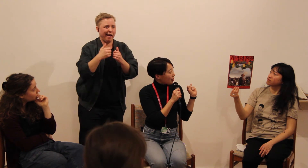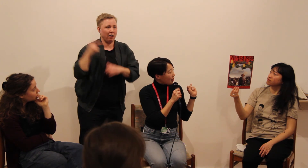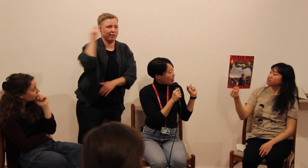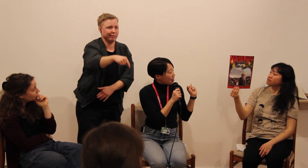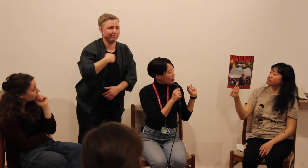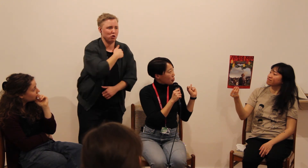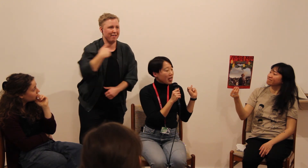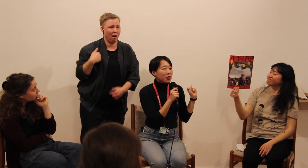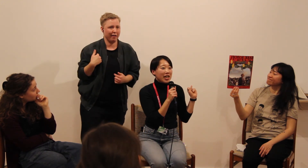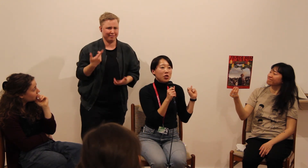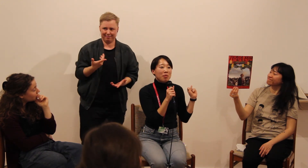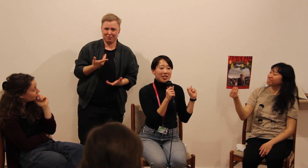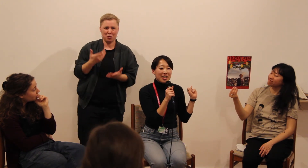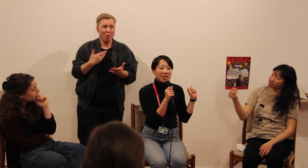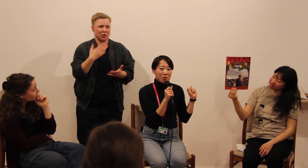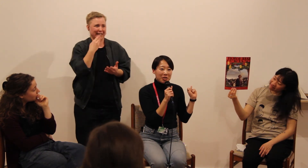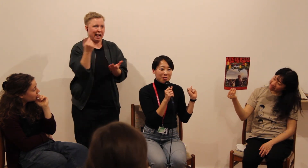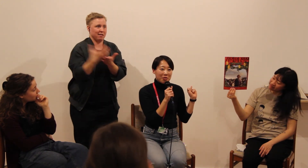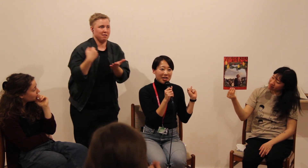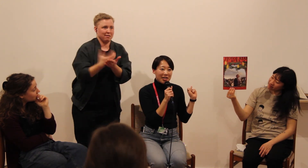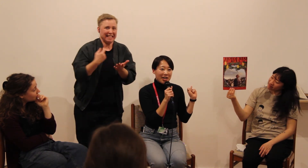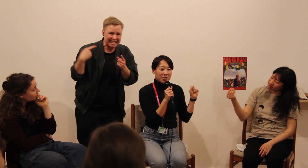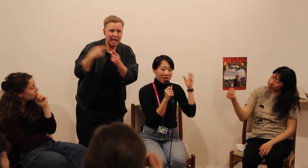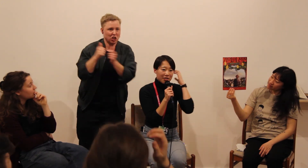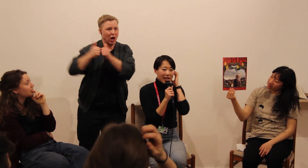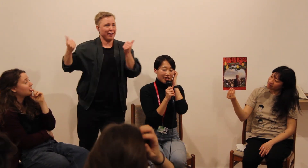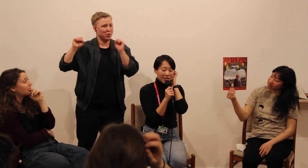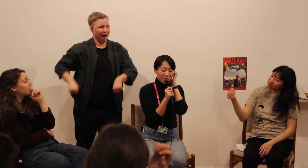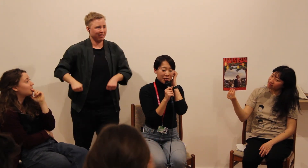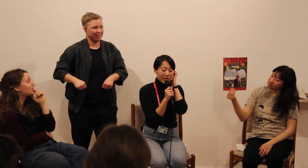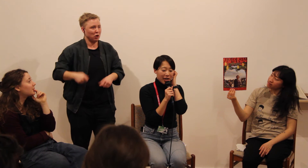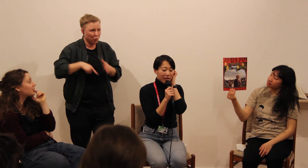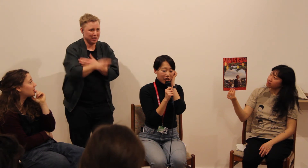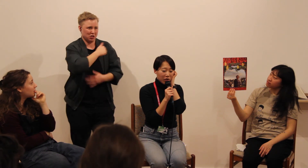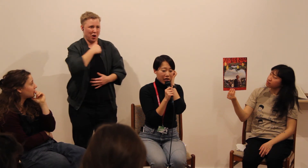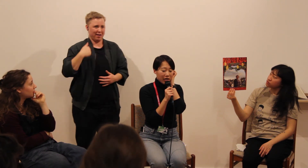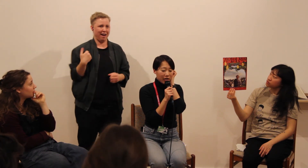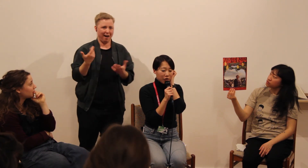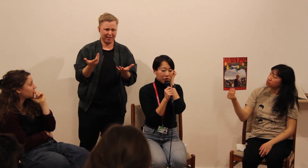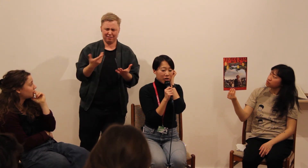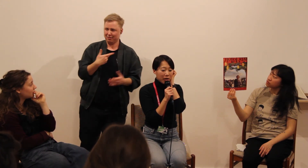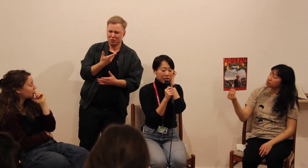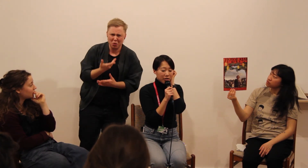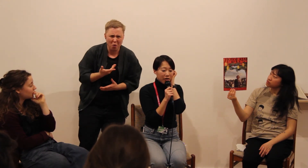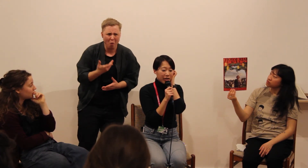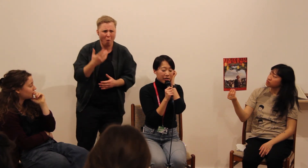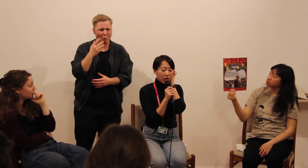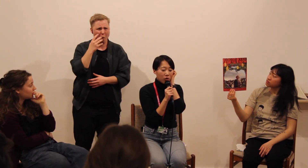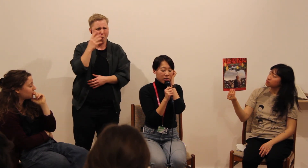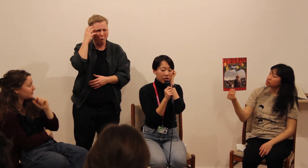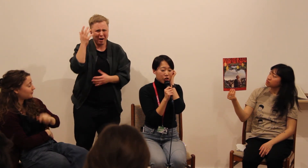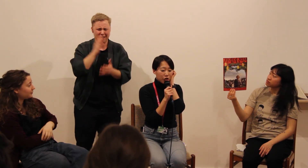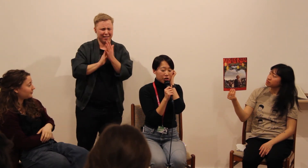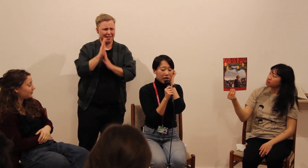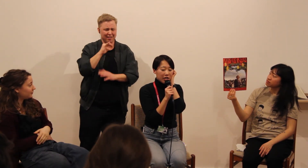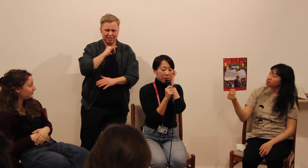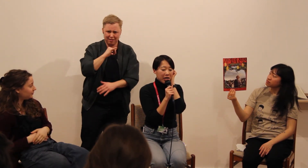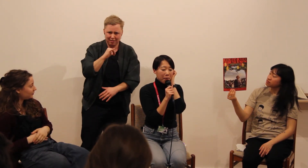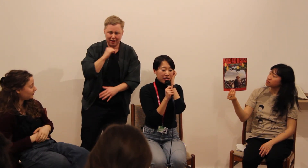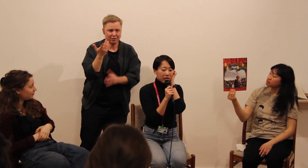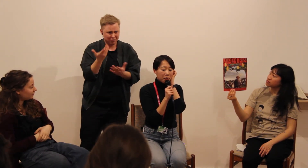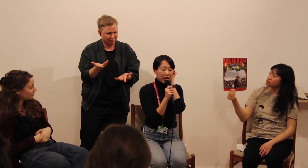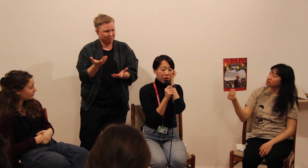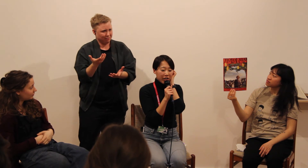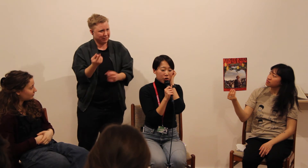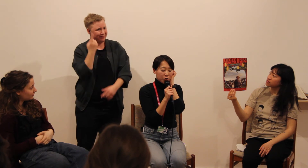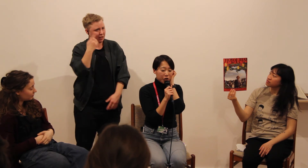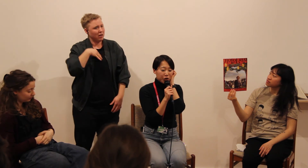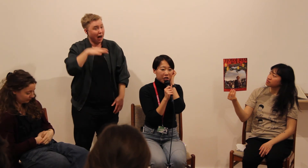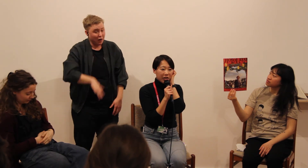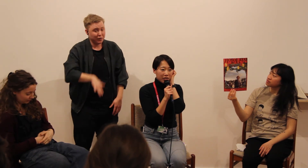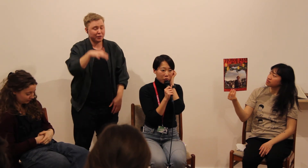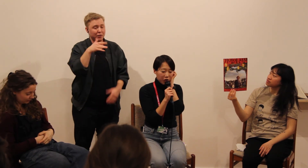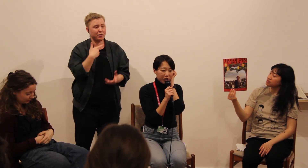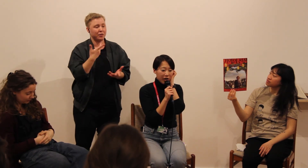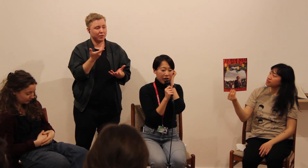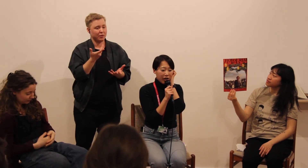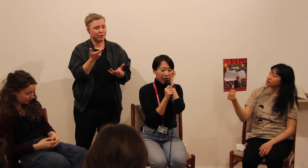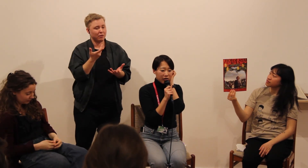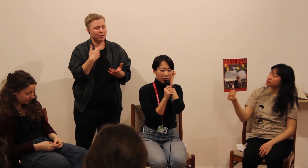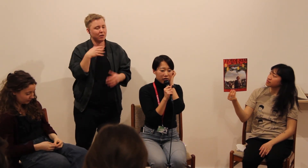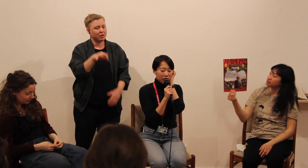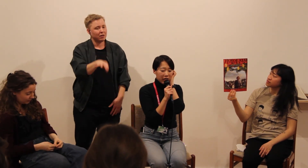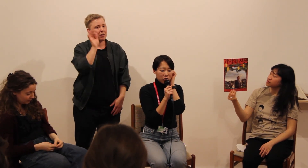Das war der Start für mich als ich davor hörte. Als ich aufwuchs, hörte ich das es ein riesiges Massaker gab, welches von koreanischen Soldaten durchgeführt wurde.